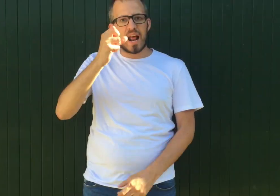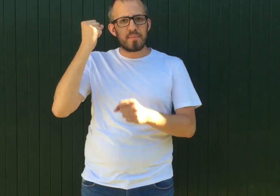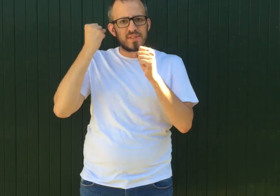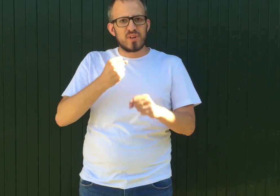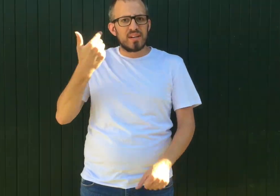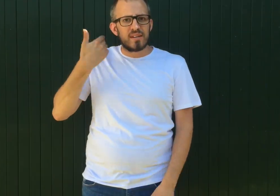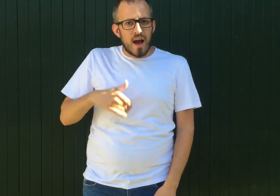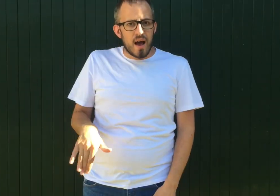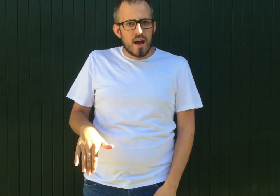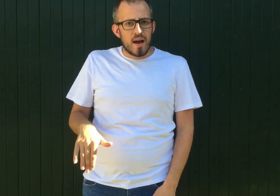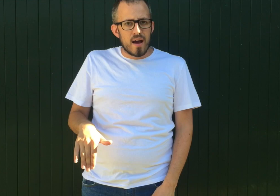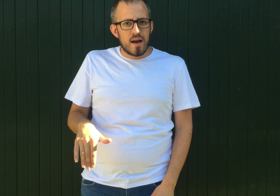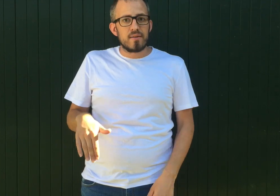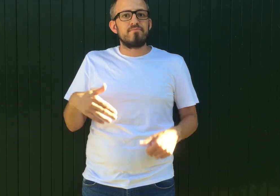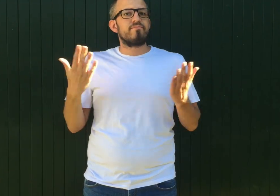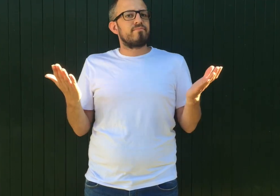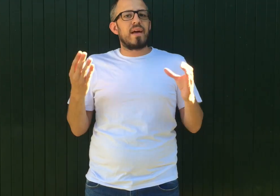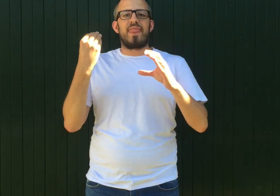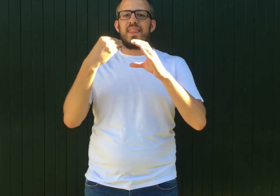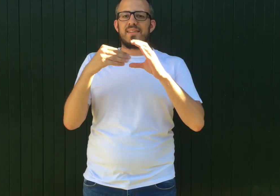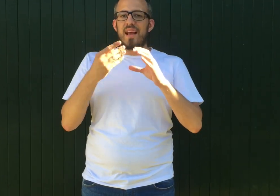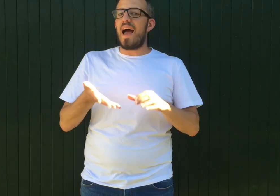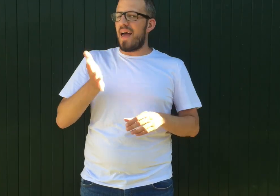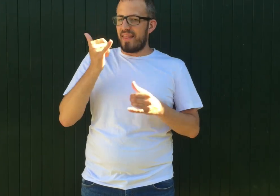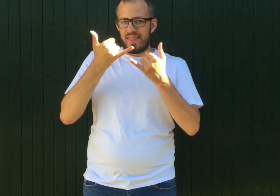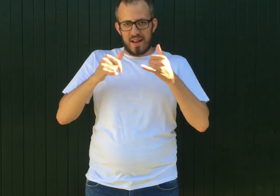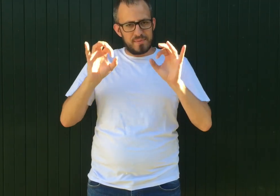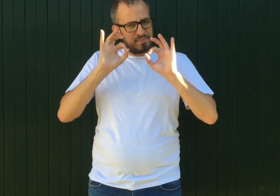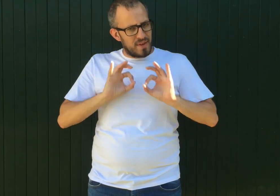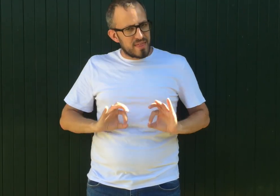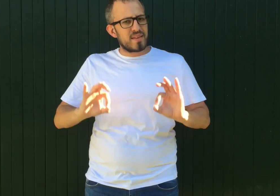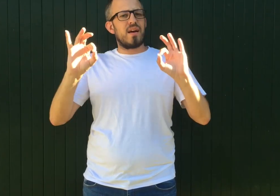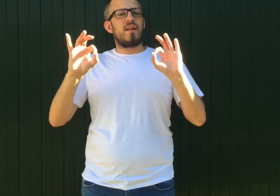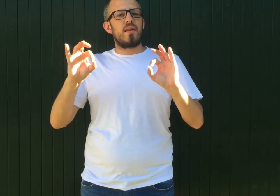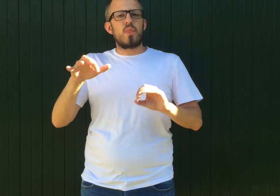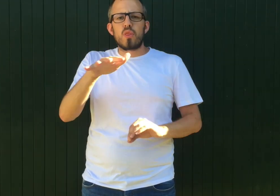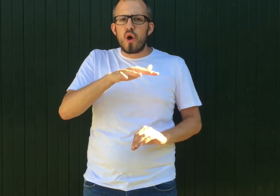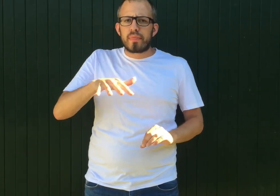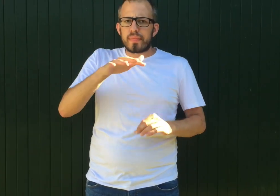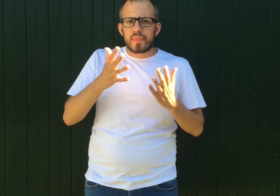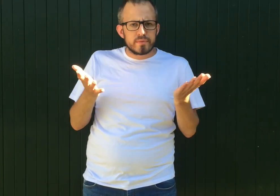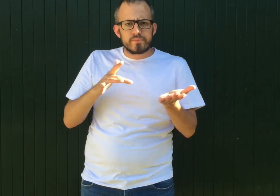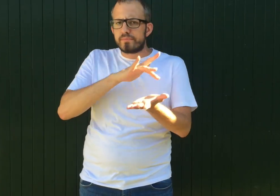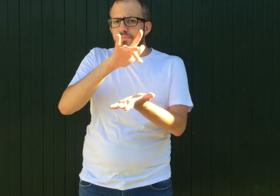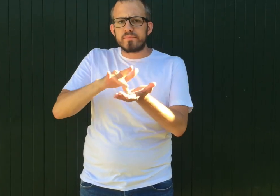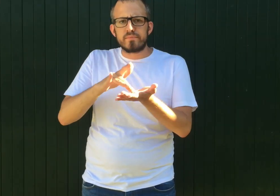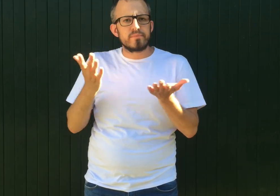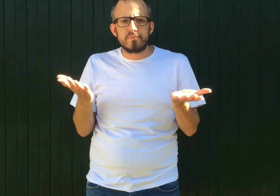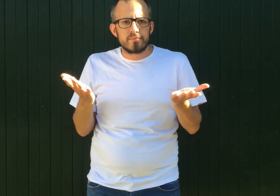¿¡Ya ha llegado a la cifra de 30 años!? La CJS-CNSE celebrará su aniversario organizando un especial evento. ¿Dónde, en qué lugar?